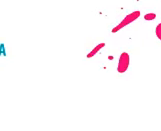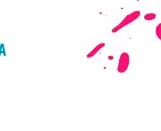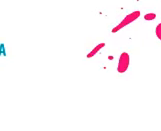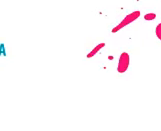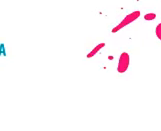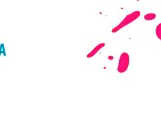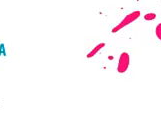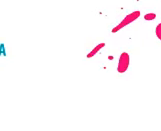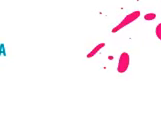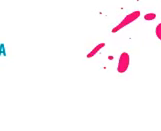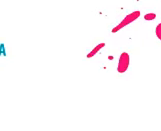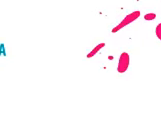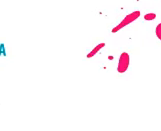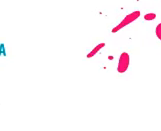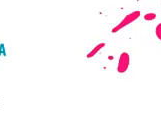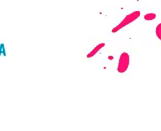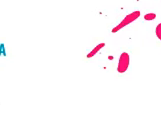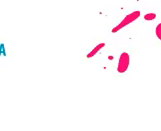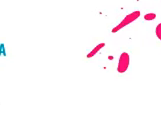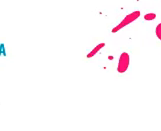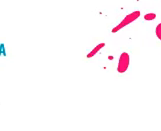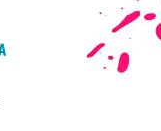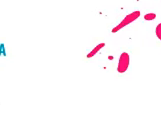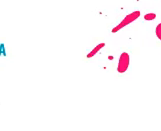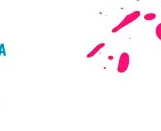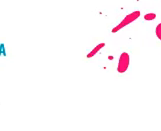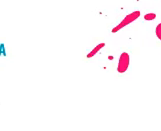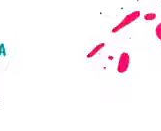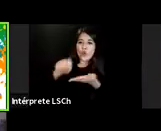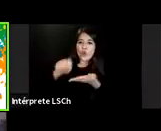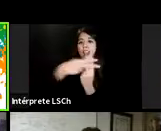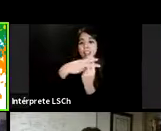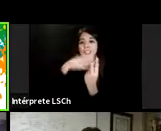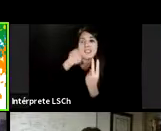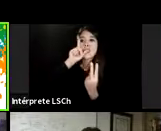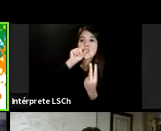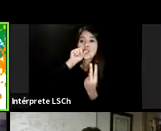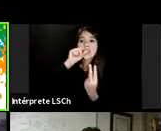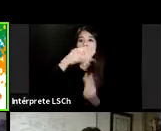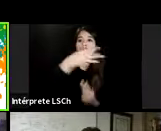en Twitter el proyecto #366 escritoras